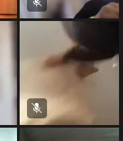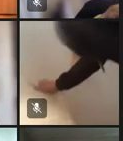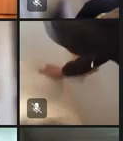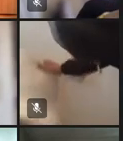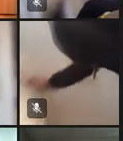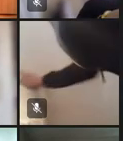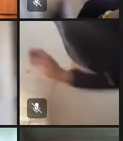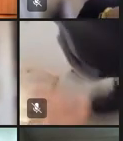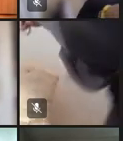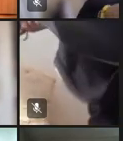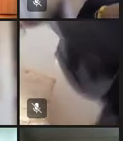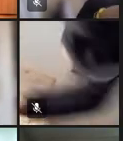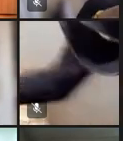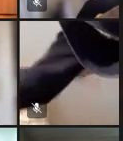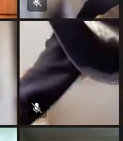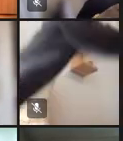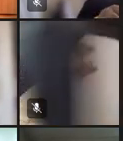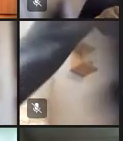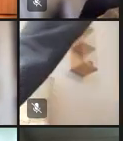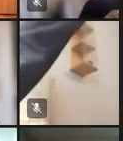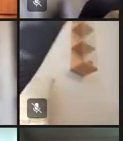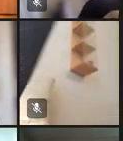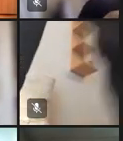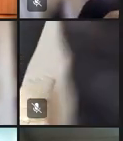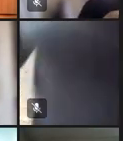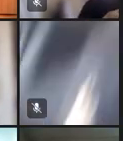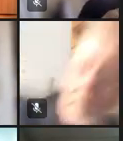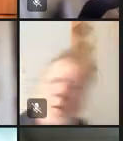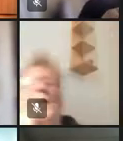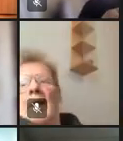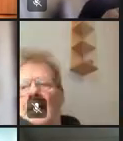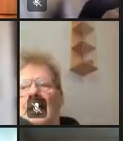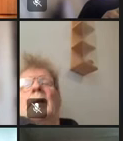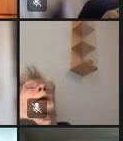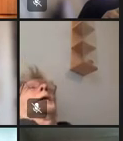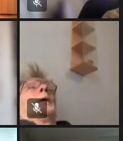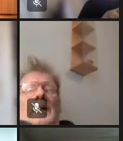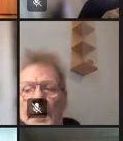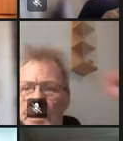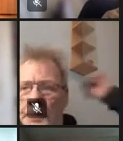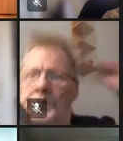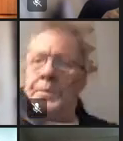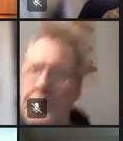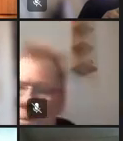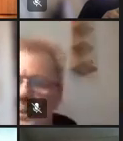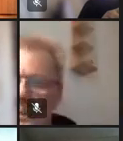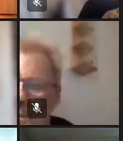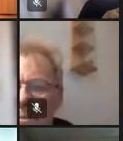Det ser ut så ska man ju få Detektionstid på andra platser Nu Till en början så kommer jag också flytta in